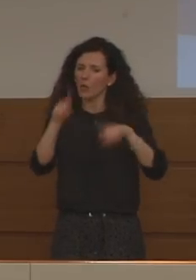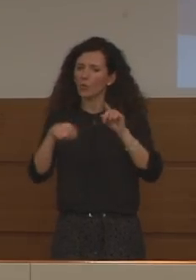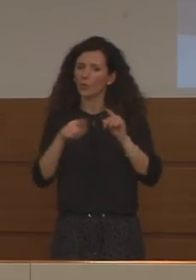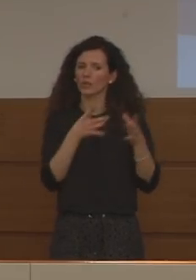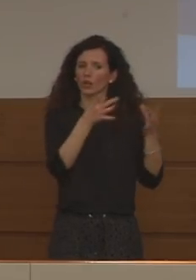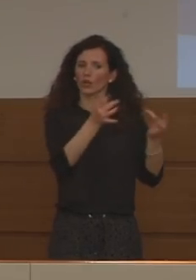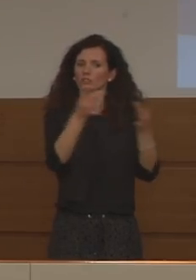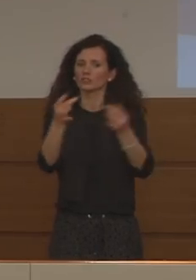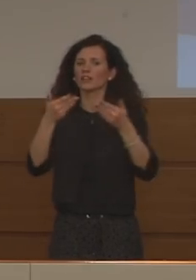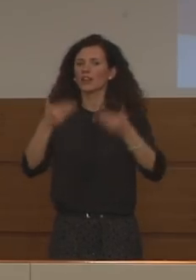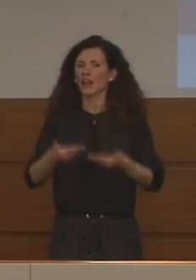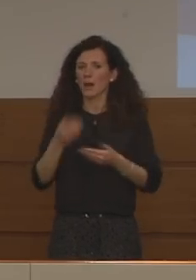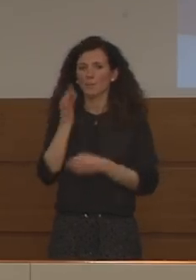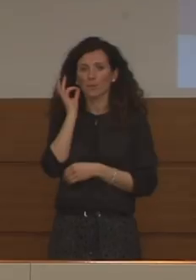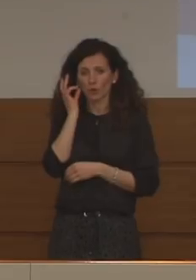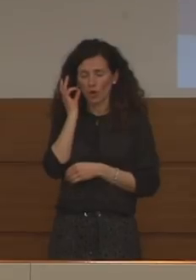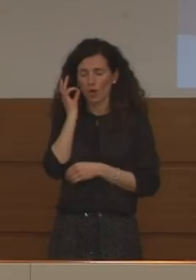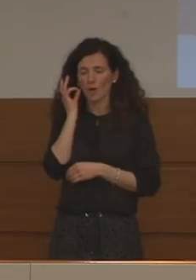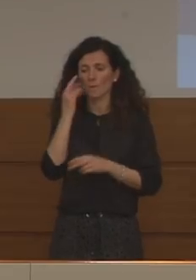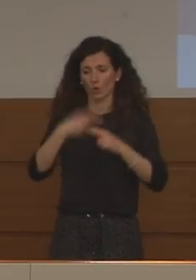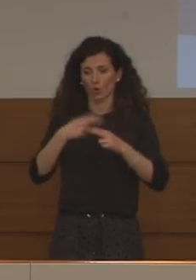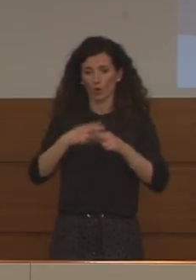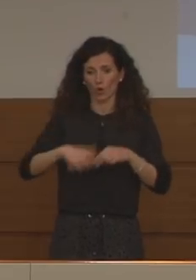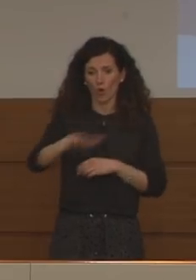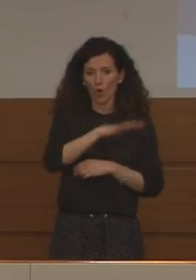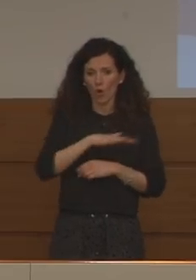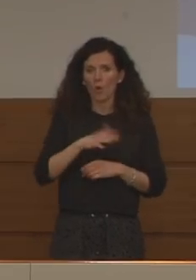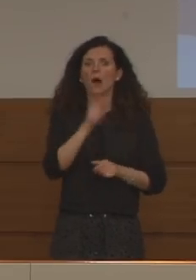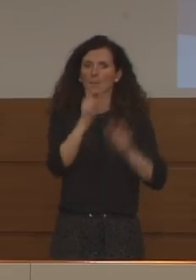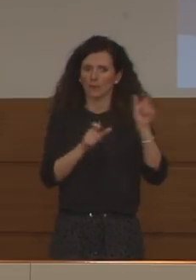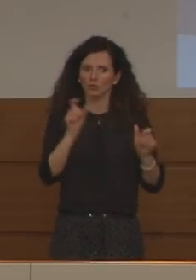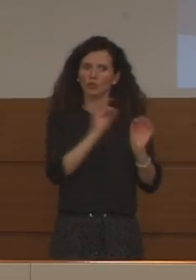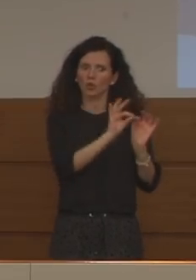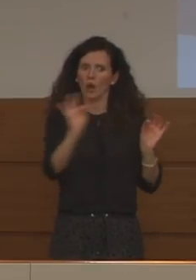Roma, con persone anche ricoverate allo Spallanzani, se la protezione civile